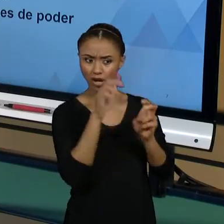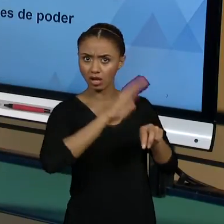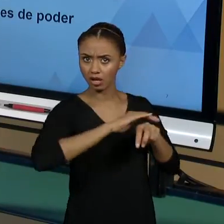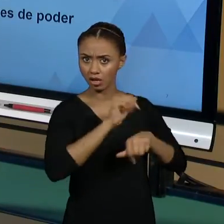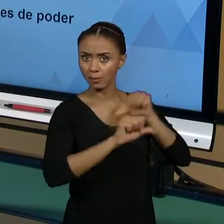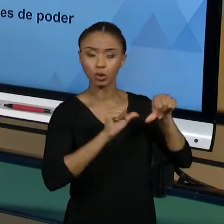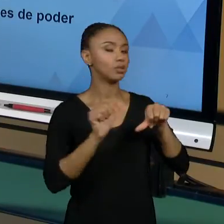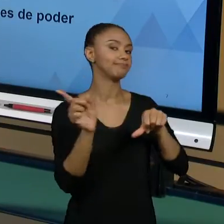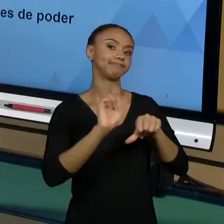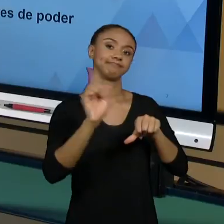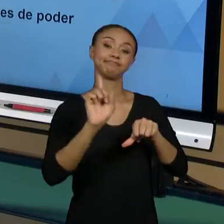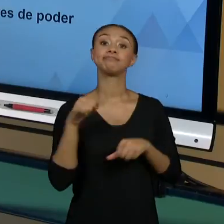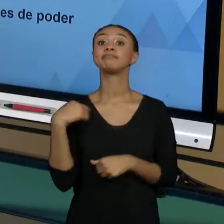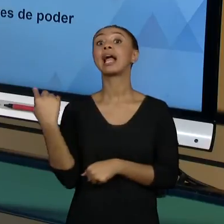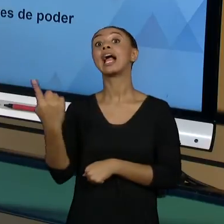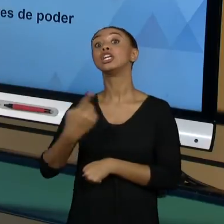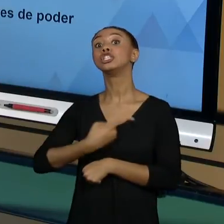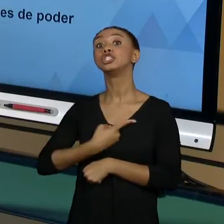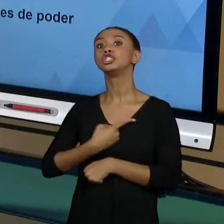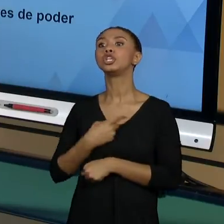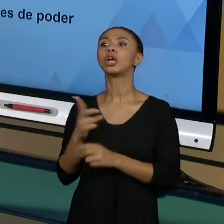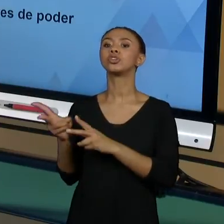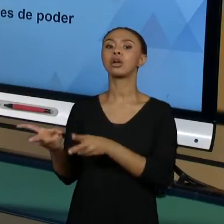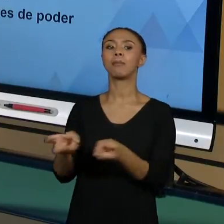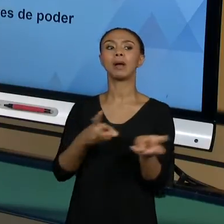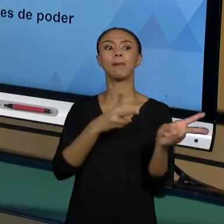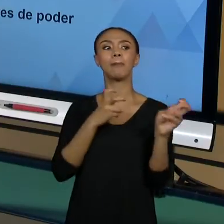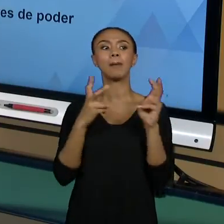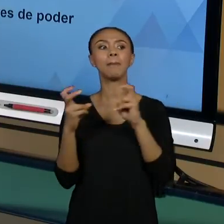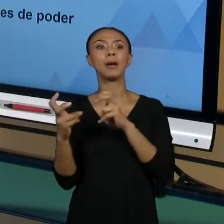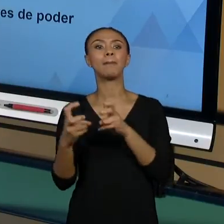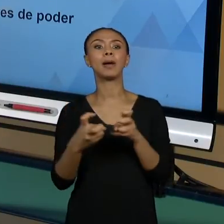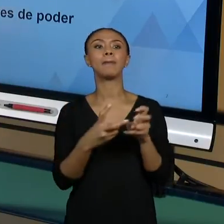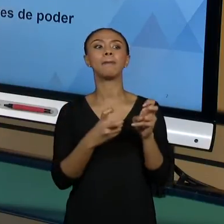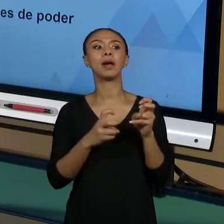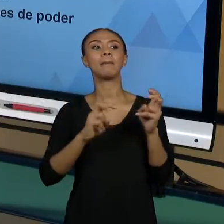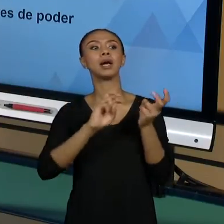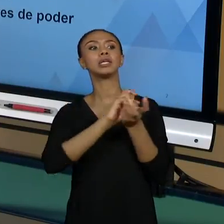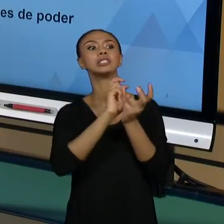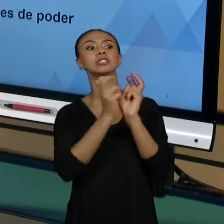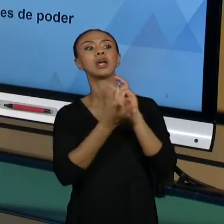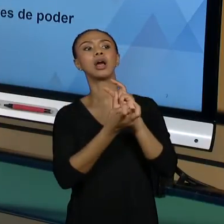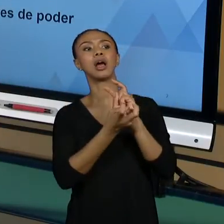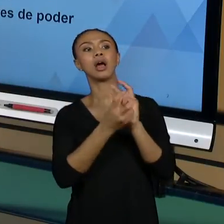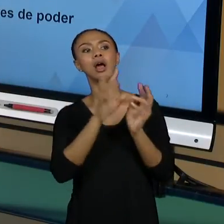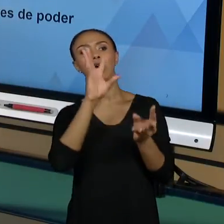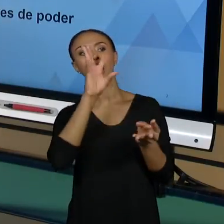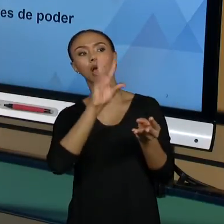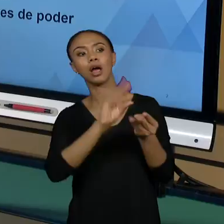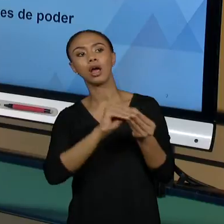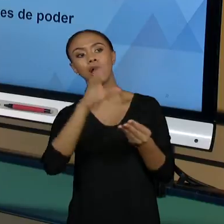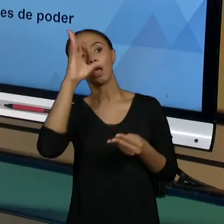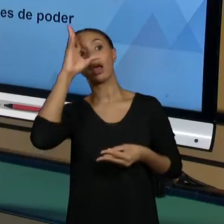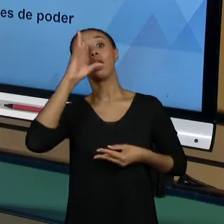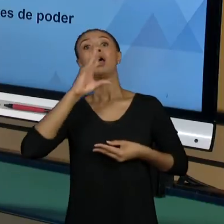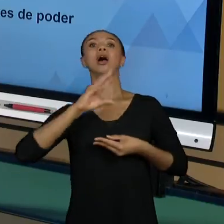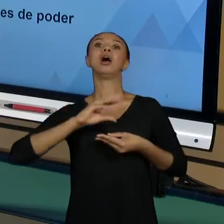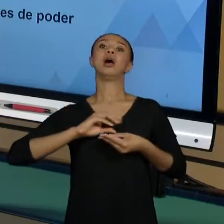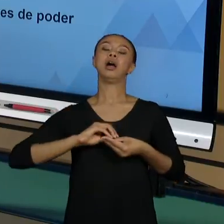MANEIRA COMO A GENTE SIGNIFICA CAPOEIRA, OU SEJA, A MANEIRA DE EXPLICAR CAPOEIRA, MANEIRA DE ENTENDER CAPOEIRA, A MANEIRA DE DIZER O